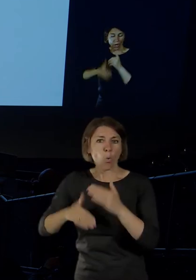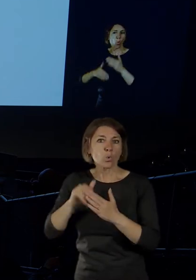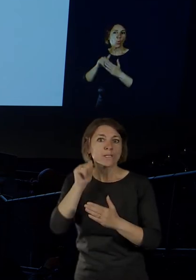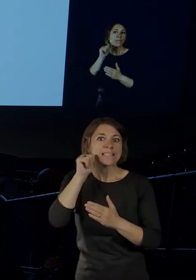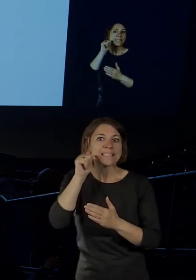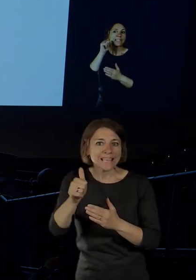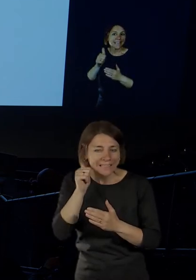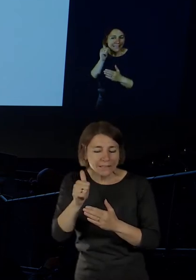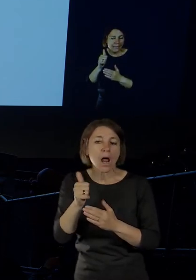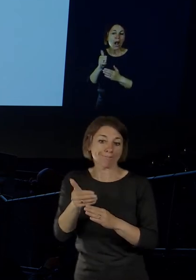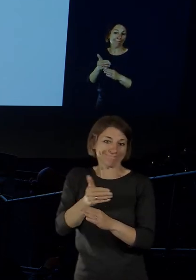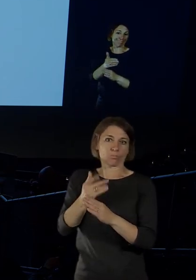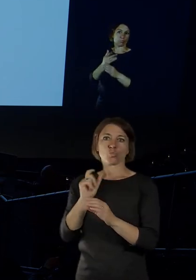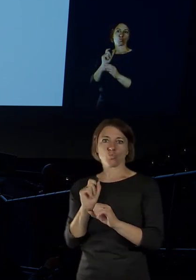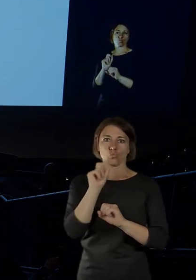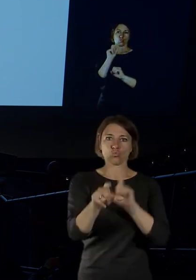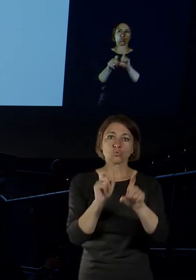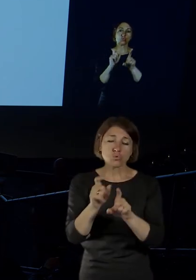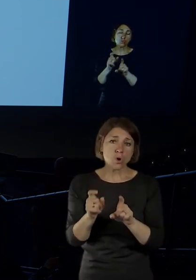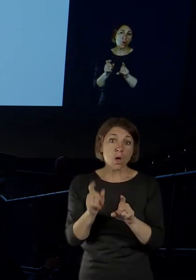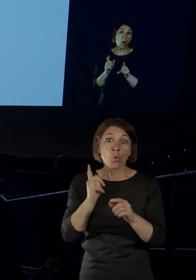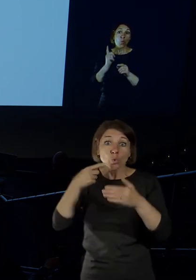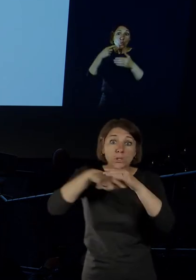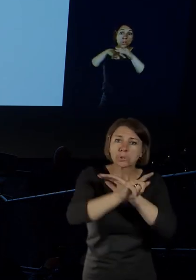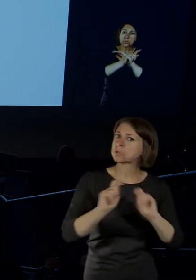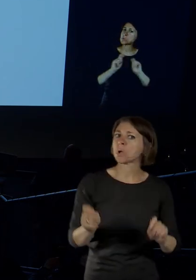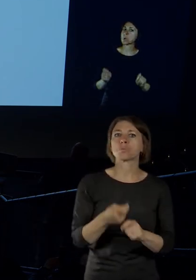tak to můžete udělat. Jde to z domova pomocí Portálu Pražana.